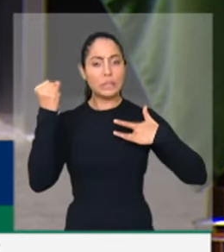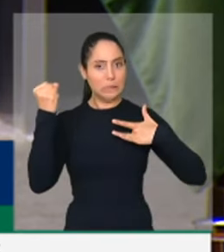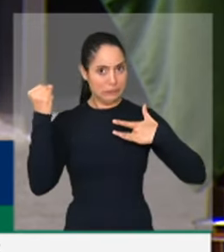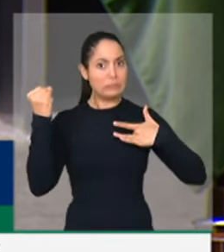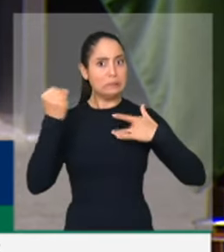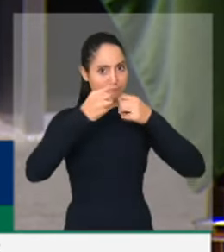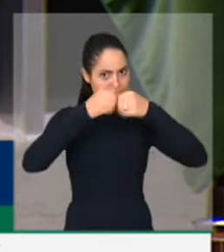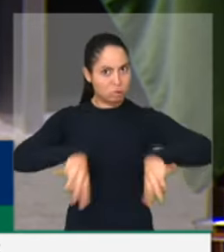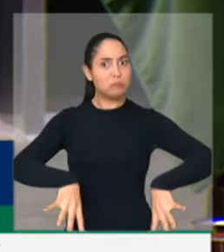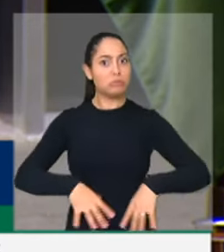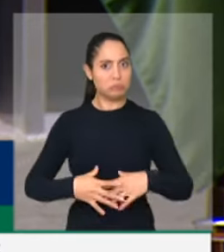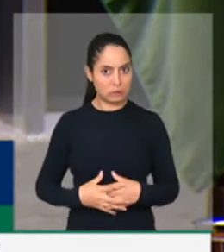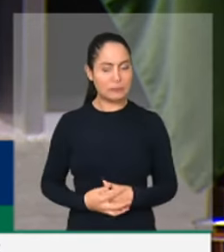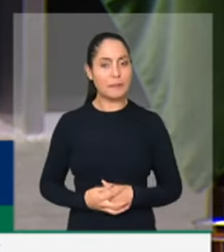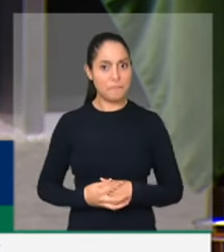TAMBÉM... HOSPITALAR. EM FUNÇÃO DO AUMENTO JÁ ESTÁ